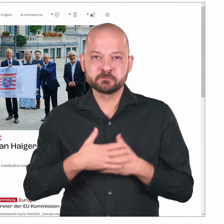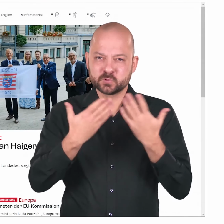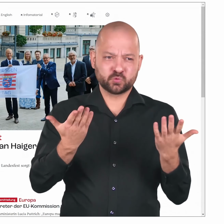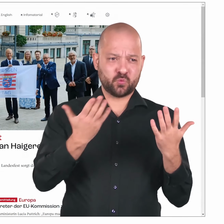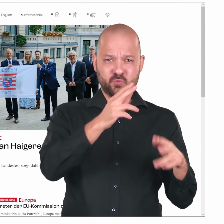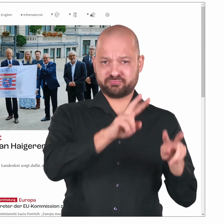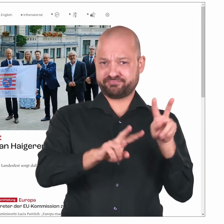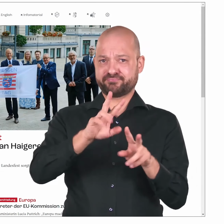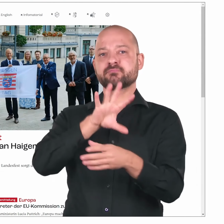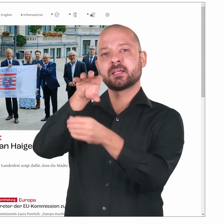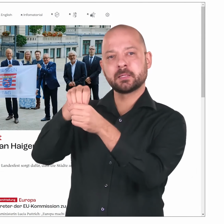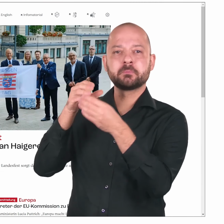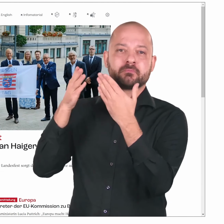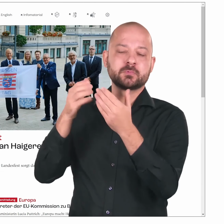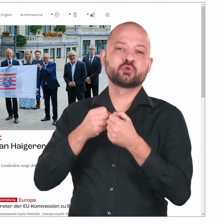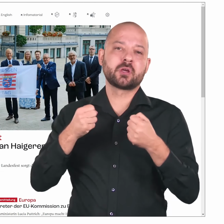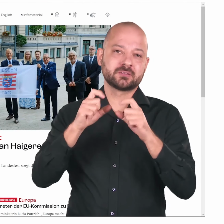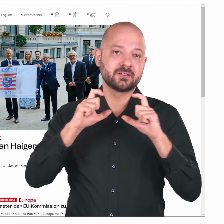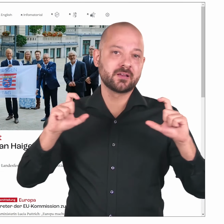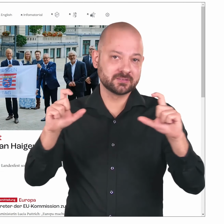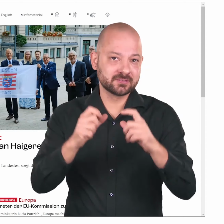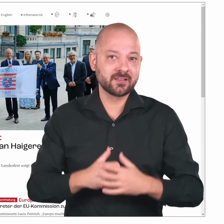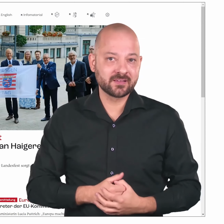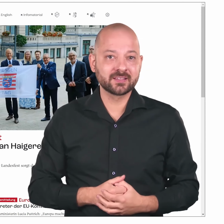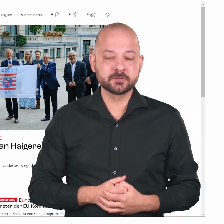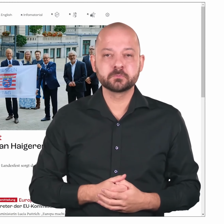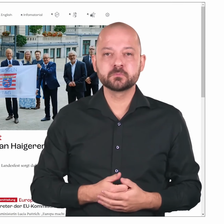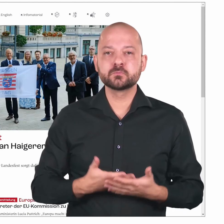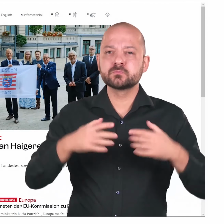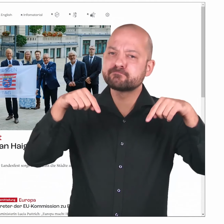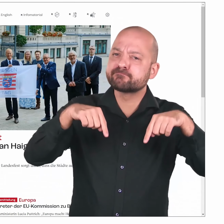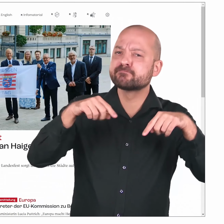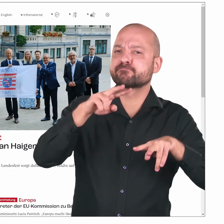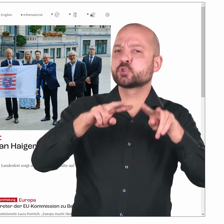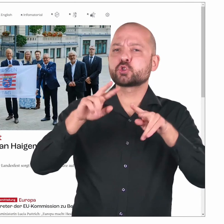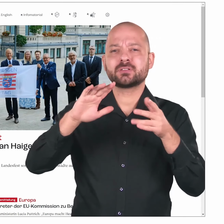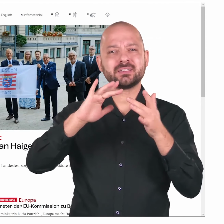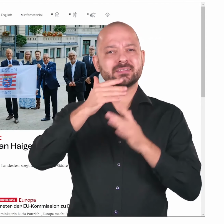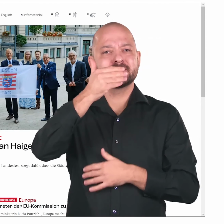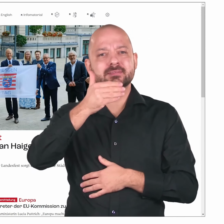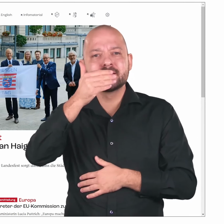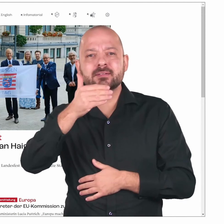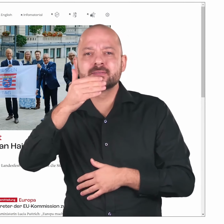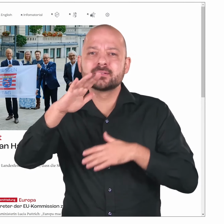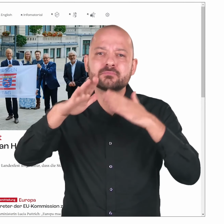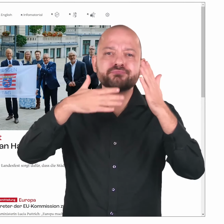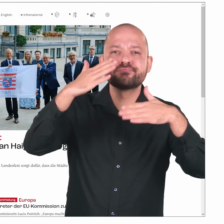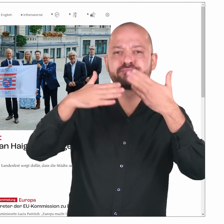sind bei der Staatskanzlei angesiedelt. Auf den Seiten der Staatskanzlei